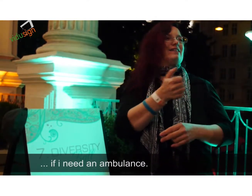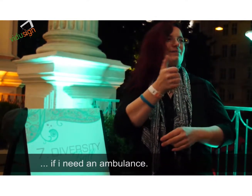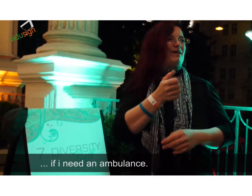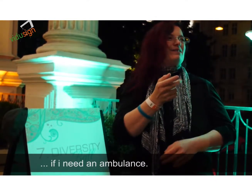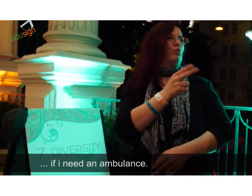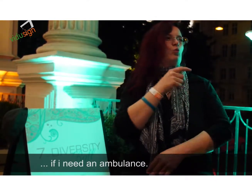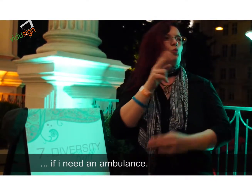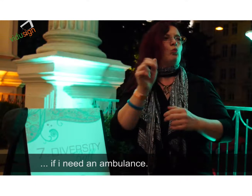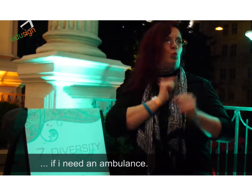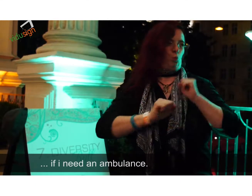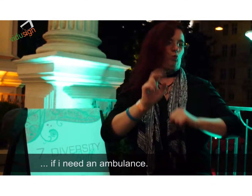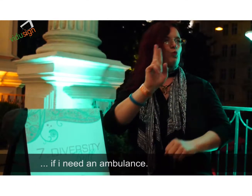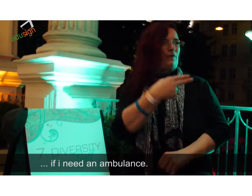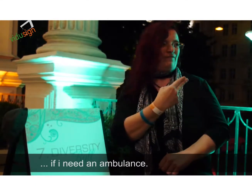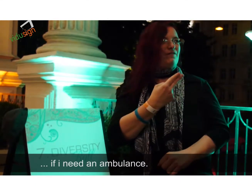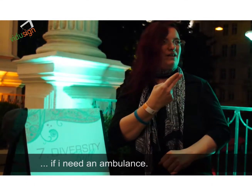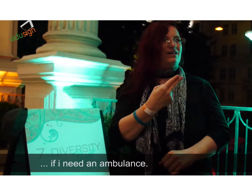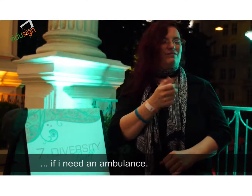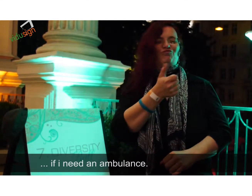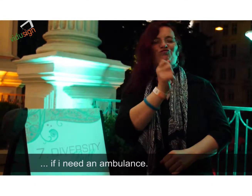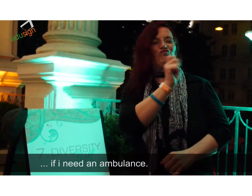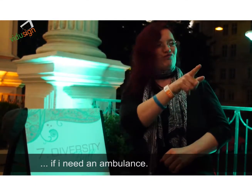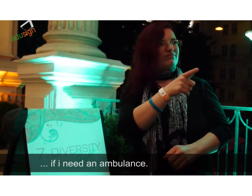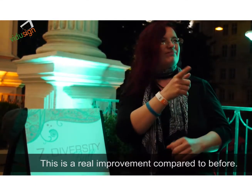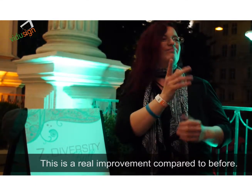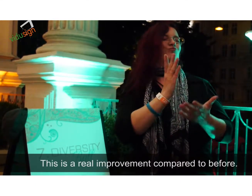... Si necessito una ambulància.